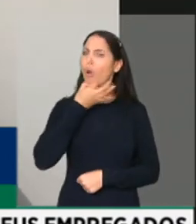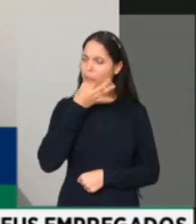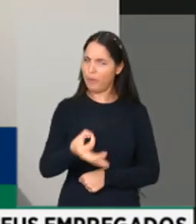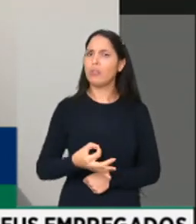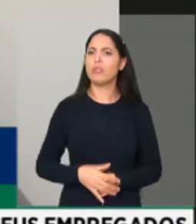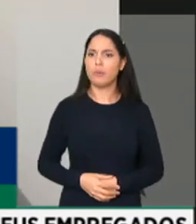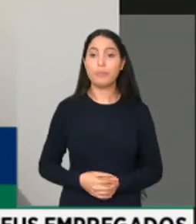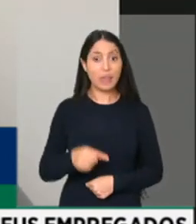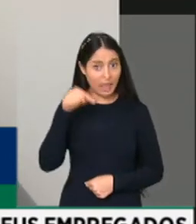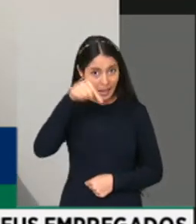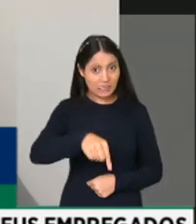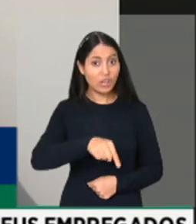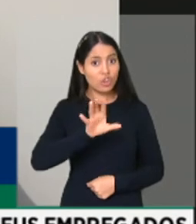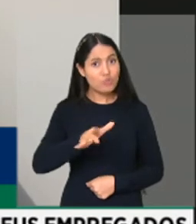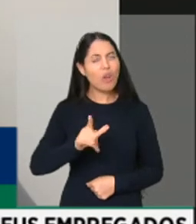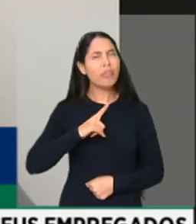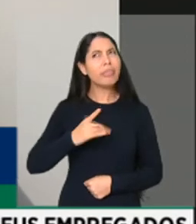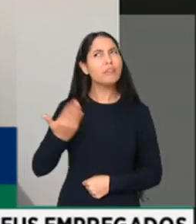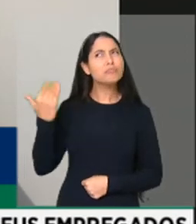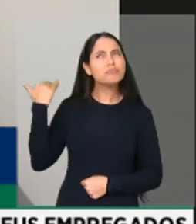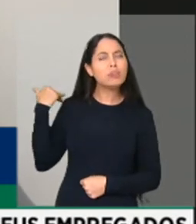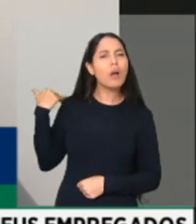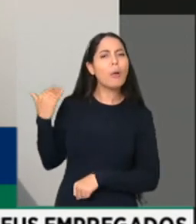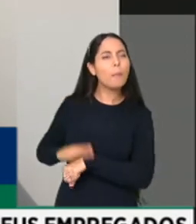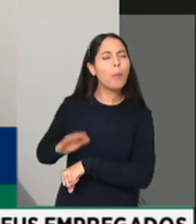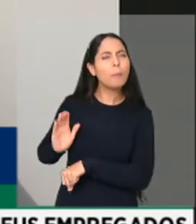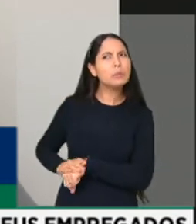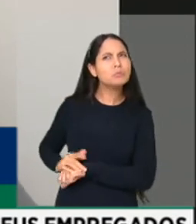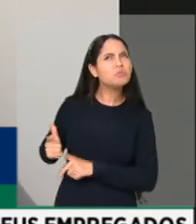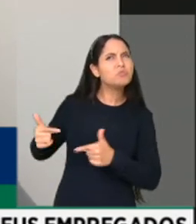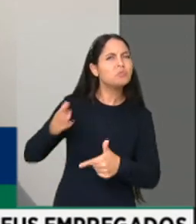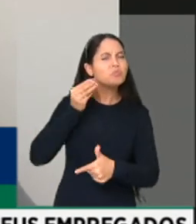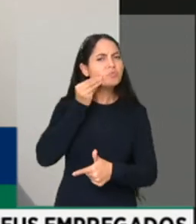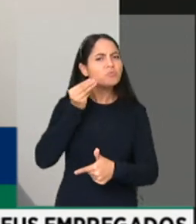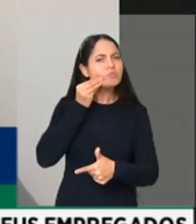FAZER EM OUTROS MOMENTOS DEVE FAZER ESSE DEBATE. MAS, AGORA DE SUPETÃO NÓS SIMPLESMENTE